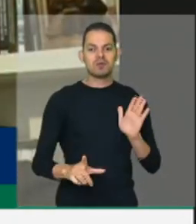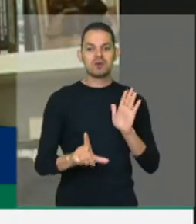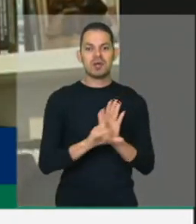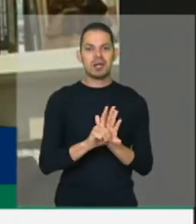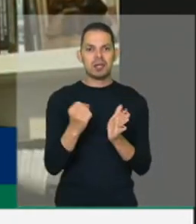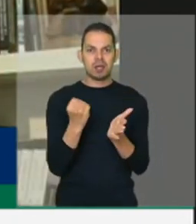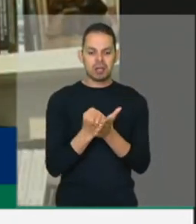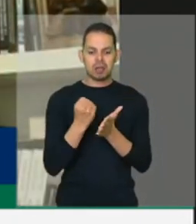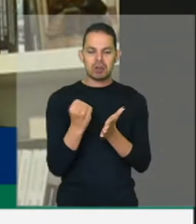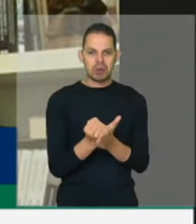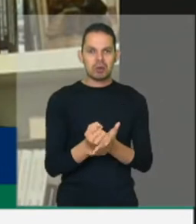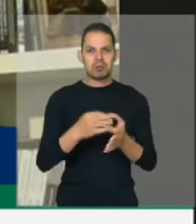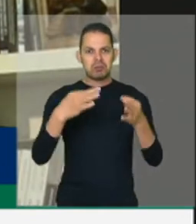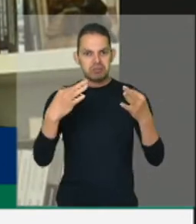QUE NÃO EXISTE CERTIFICAÇÃO PRATICAMENTE NENHUMA. SÓ